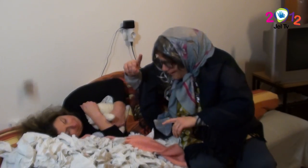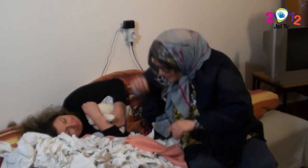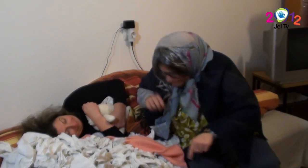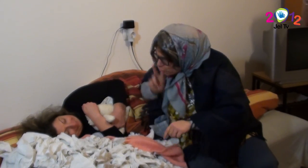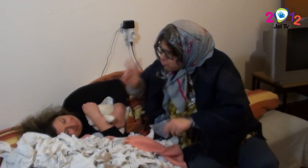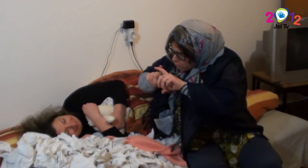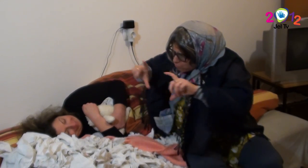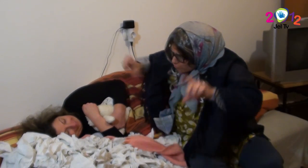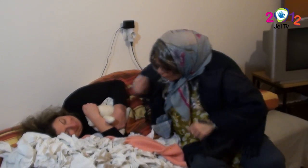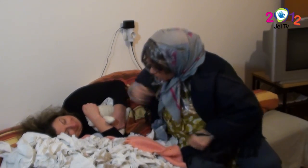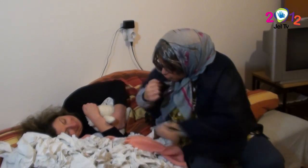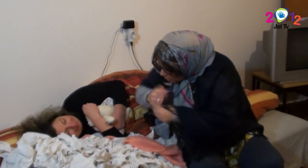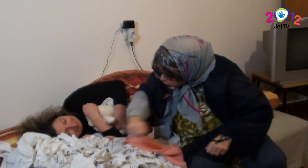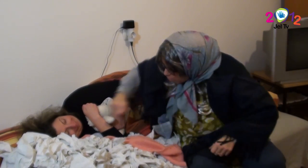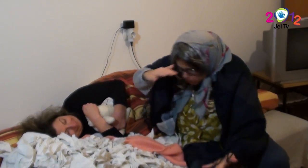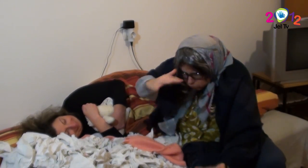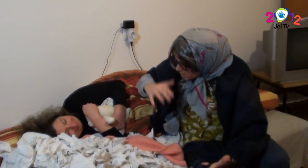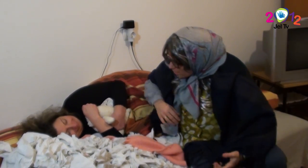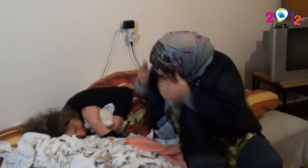A nagy csokit is én csináltam.